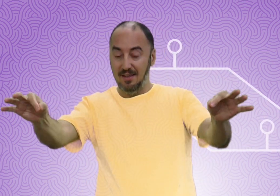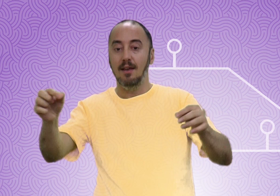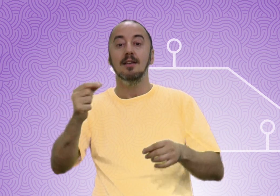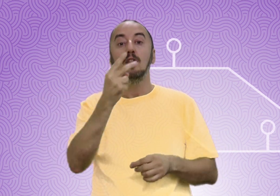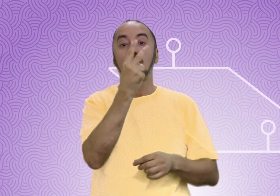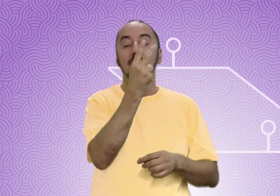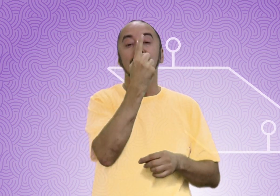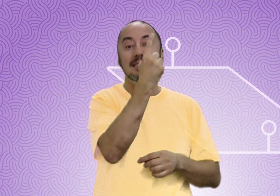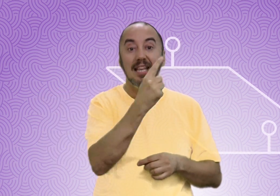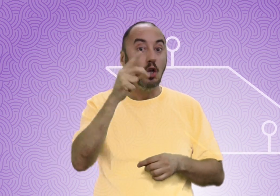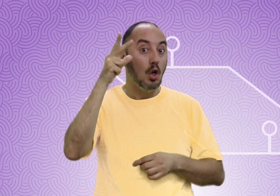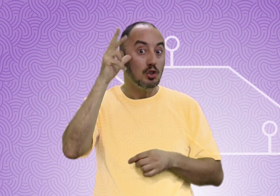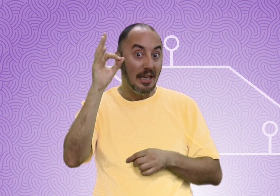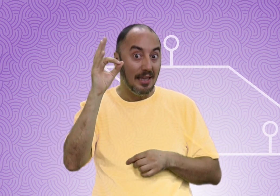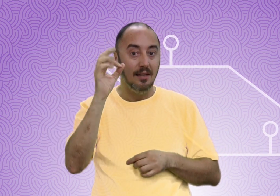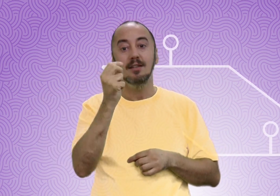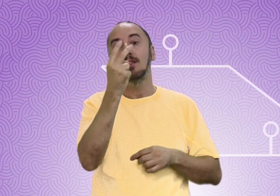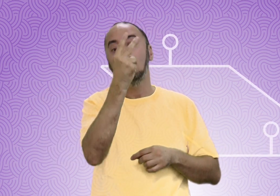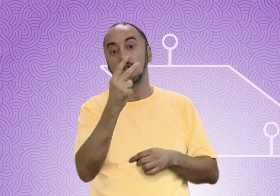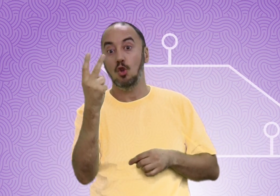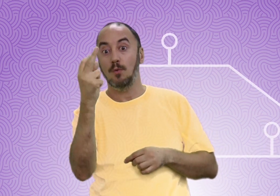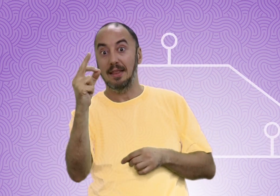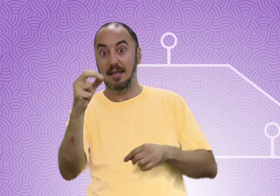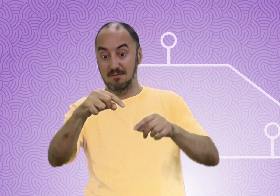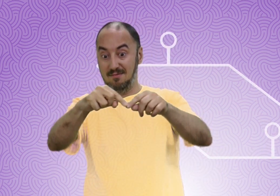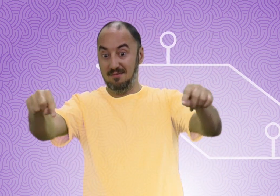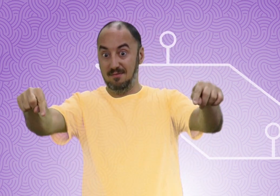con 180 o 220 metros de largo.